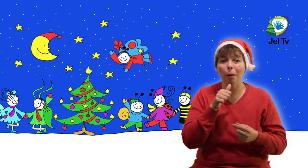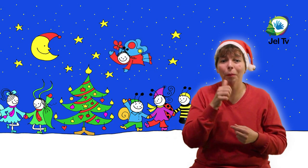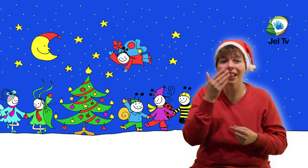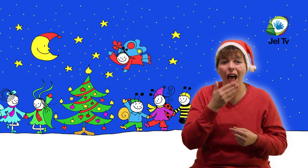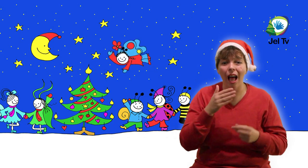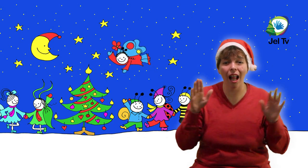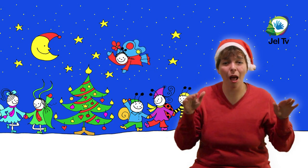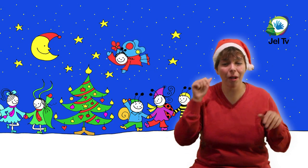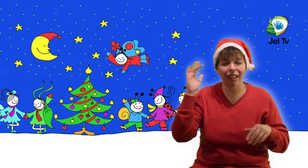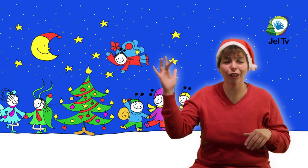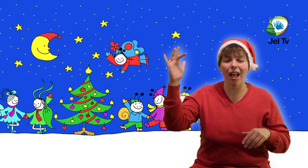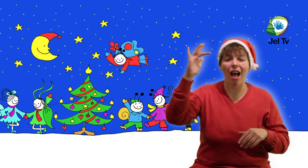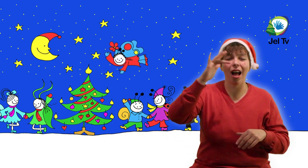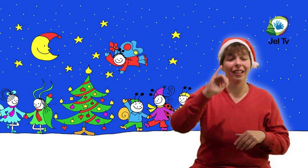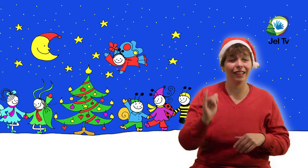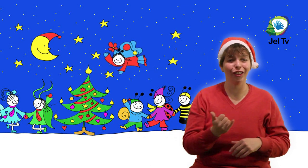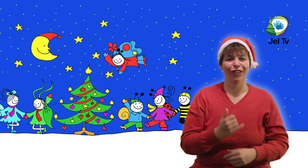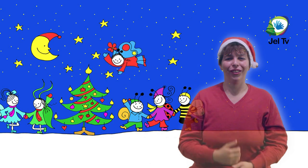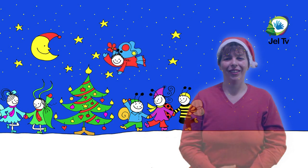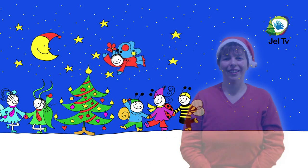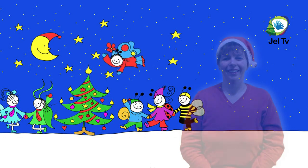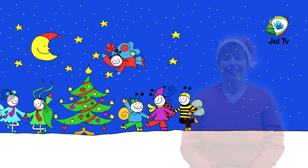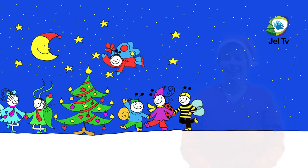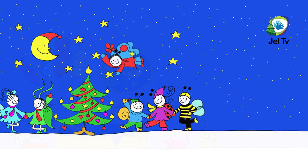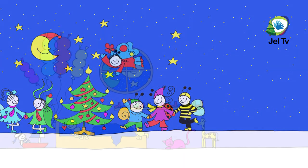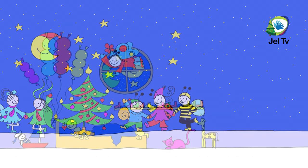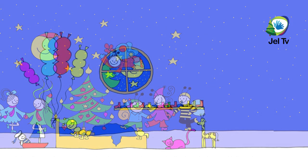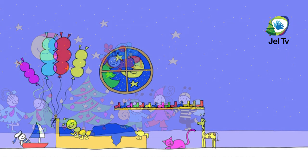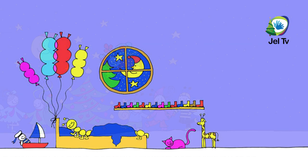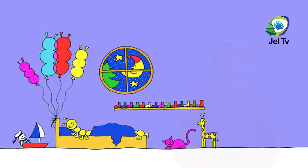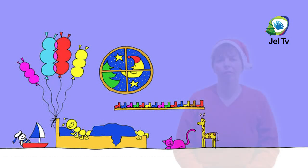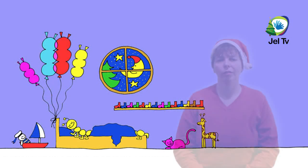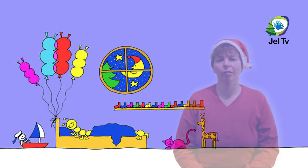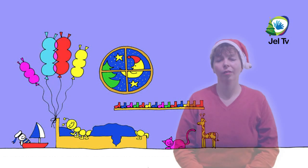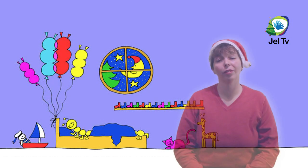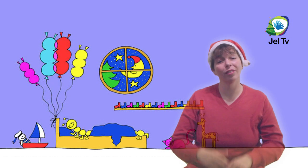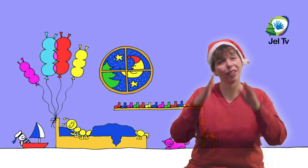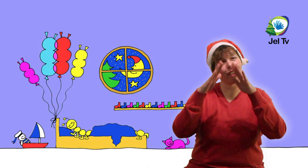Eljött Pihe, a lepkekislány is.